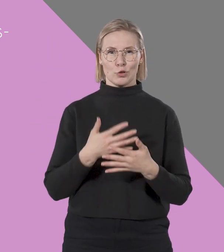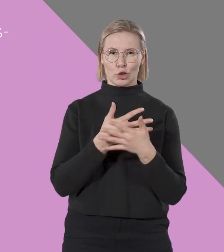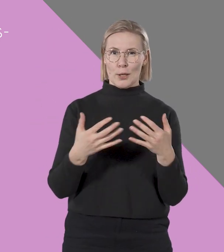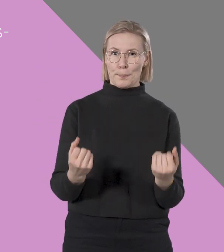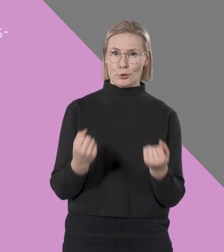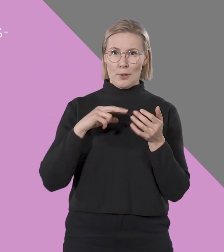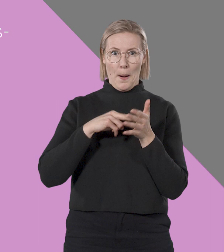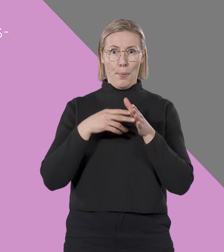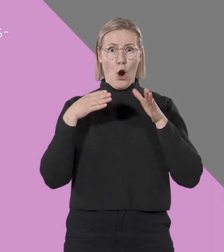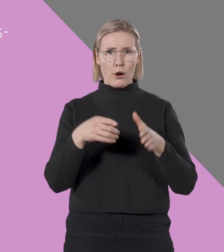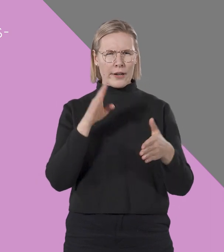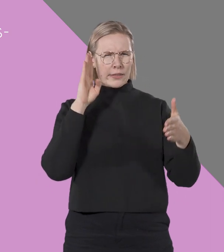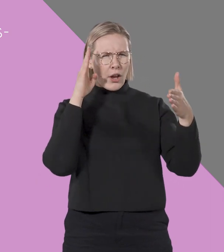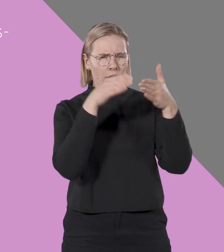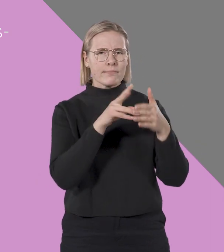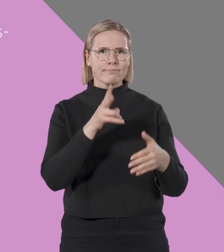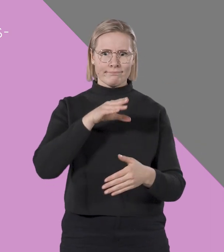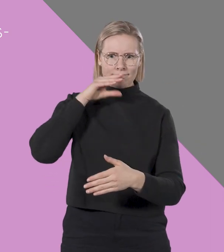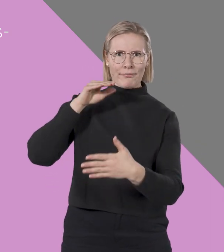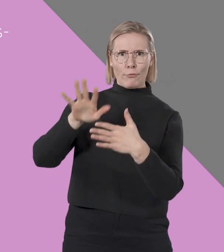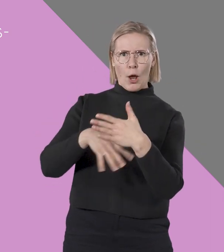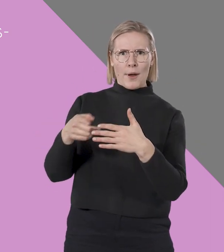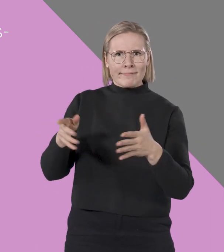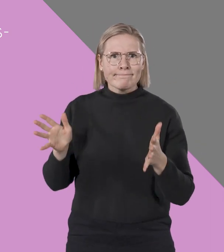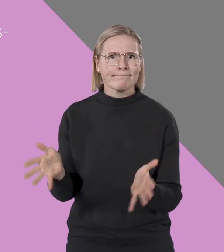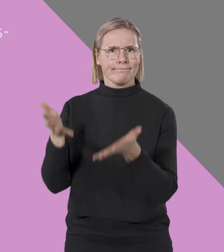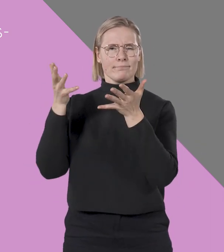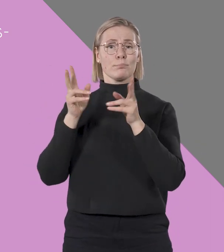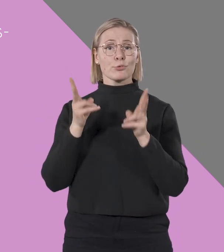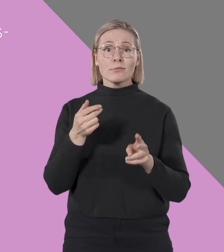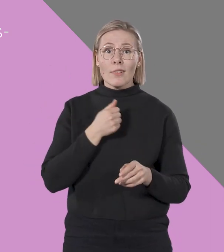Språkstyrka-projektin tavoitteena on suomenruotsalaisen viittomakielen elvytys, -